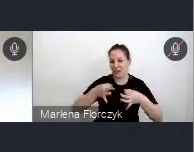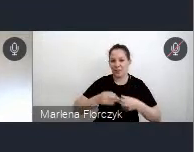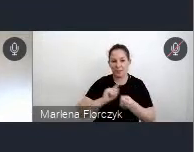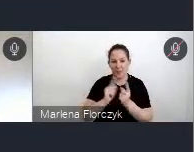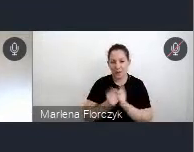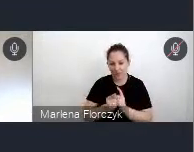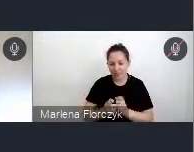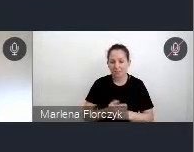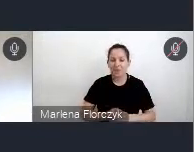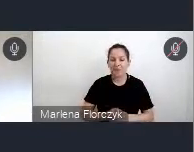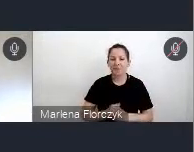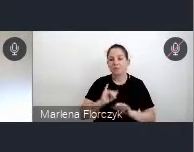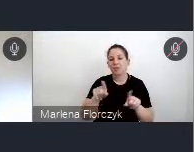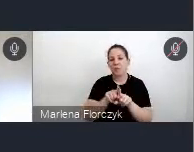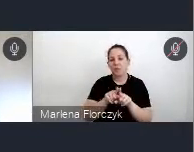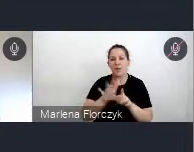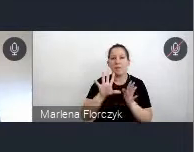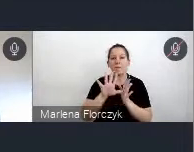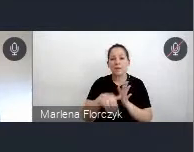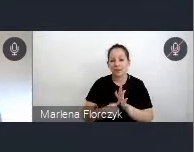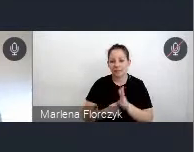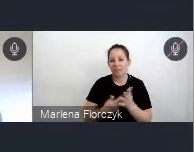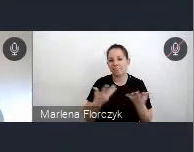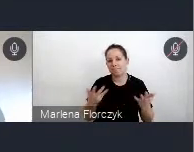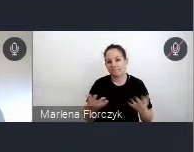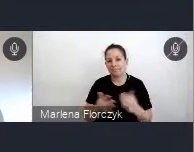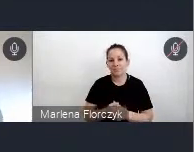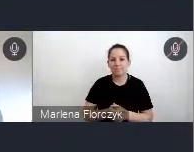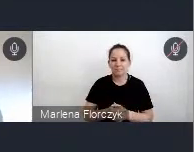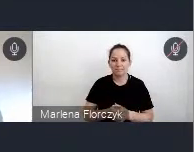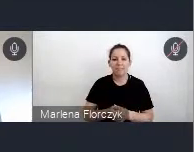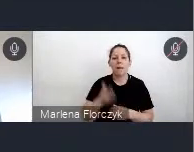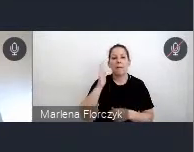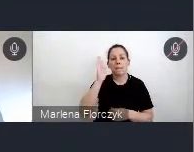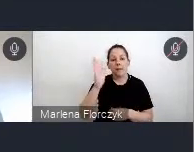i również miasta, które będą się przysłuchiwały,